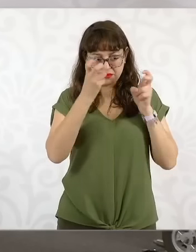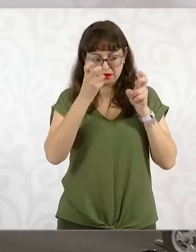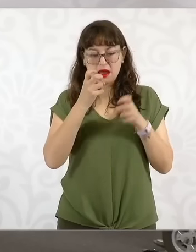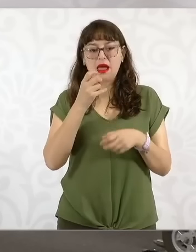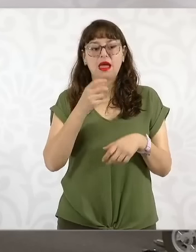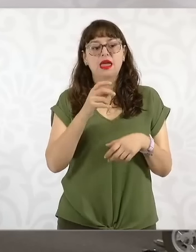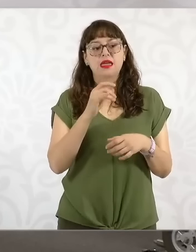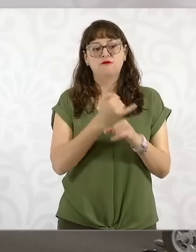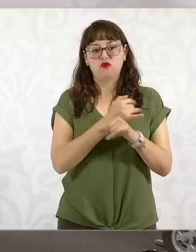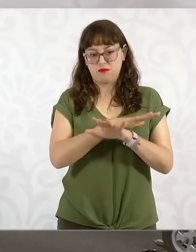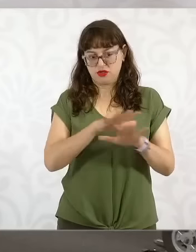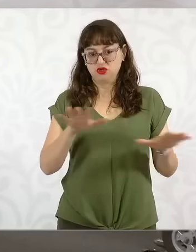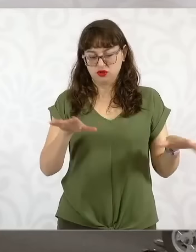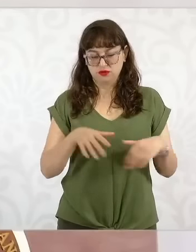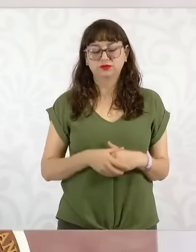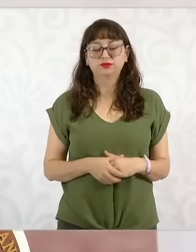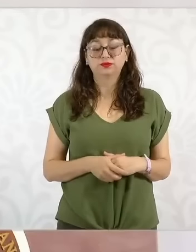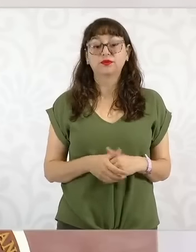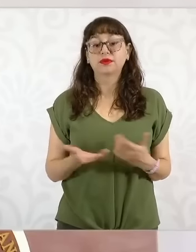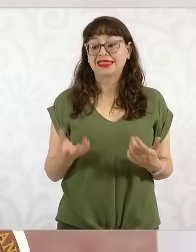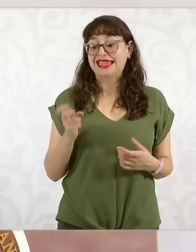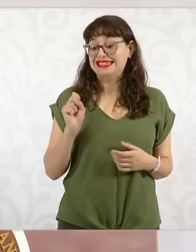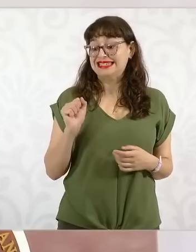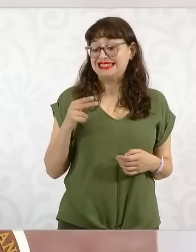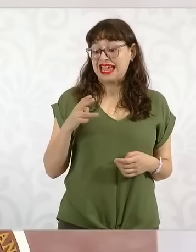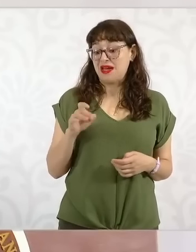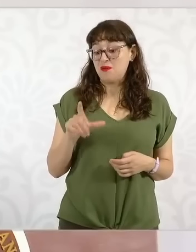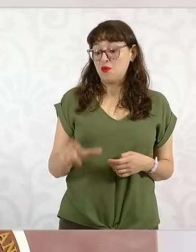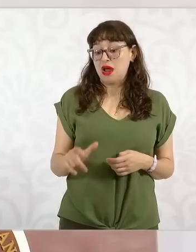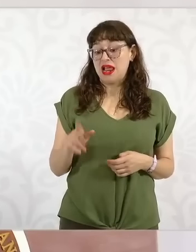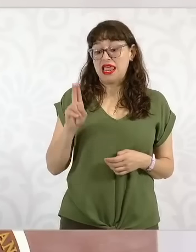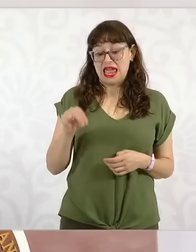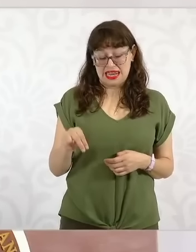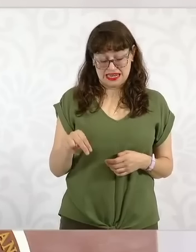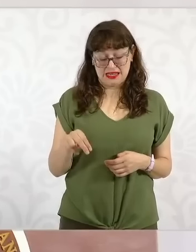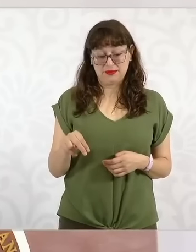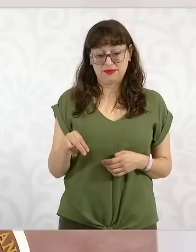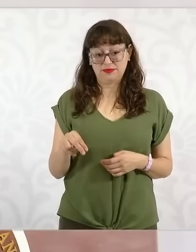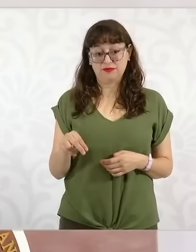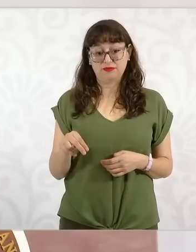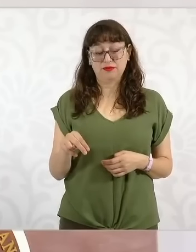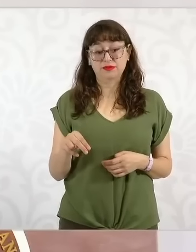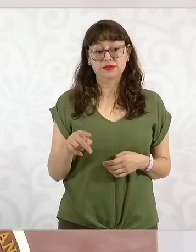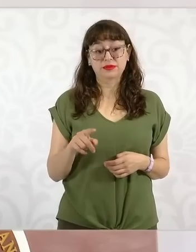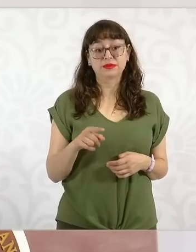que uno de los detenidos, identificado como Samuel N. quien formaba parte del círculo de Carlos